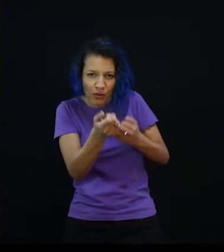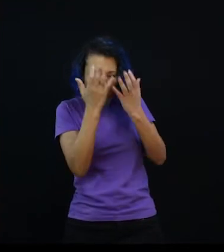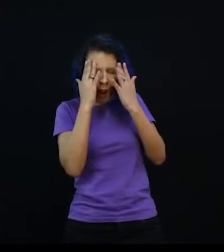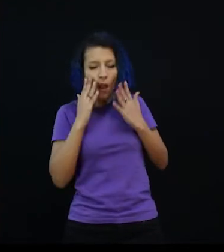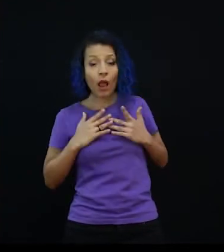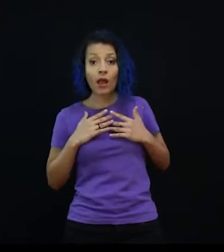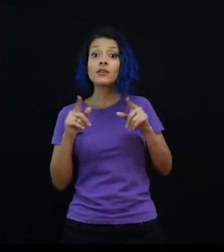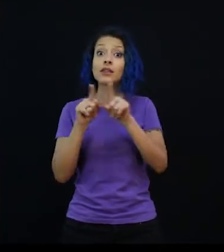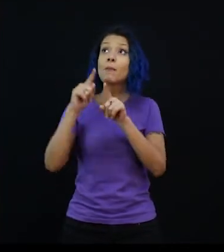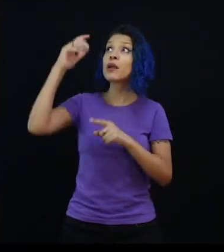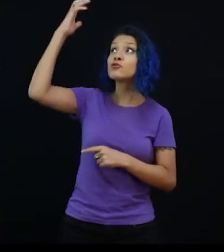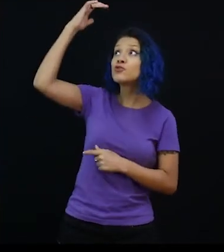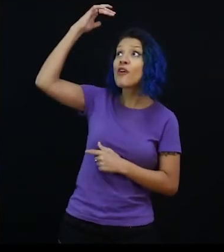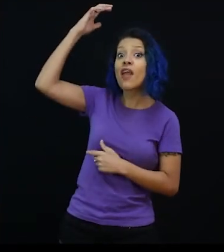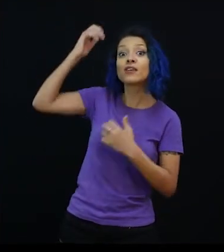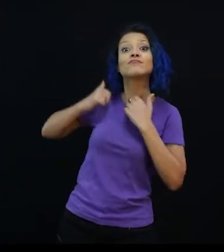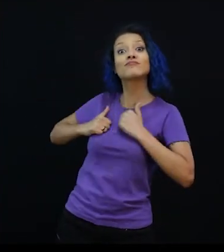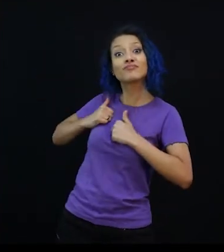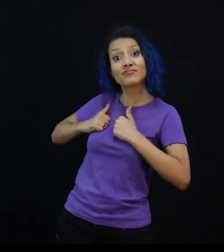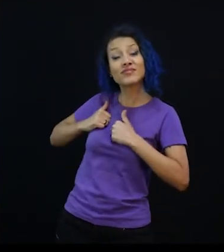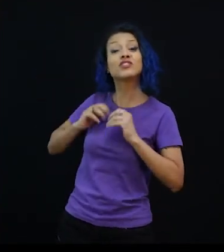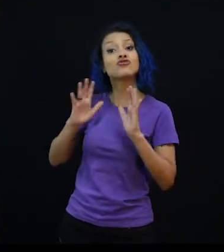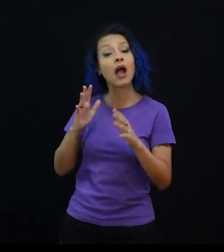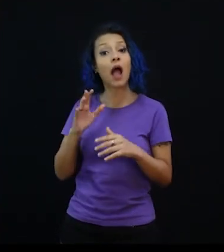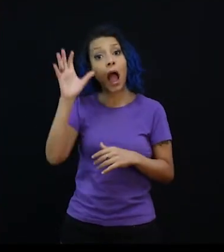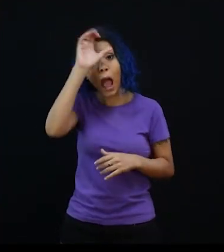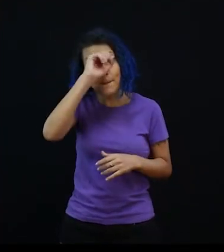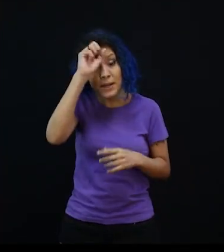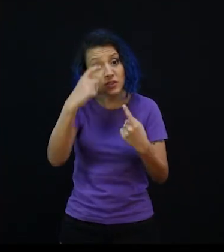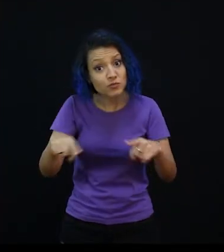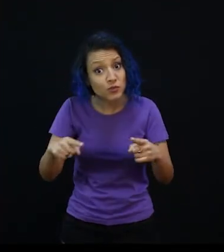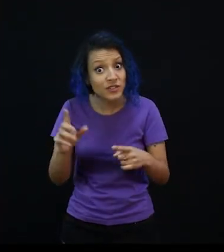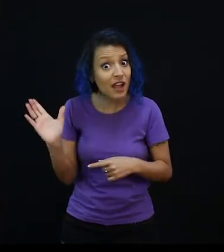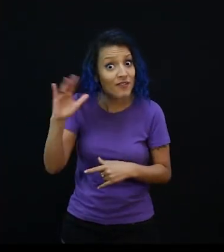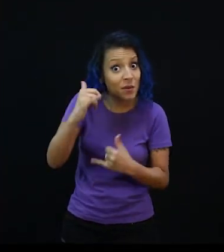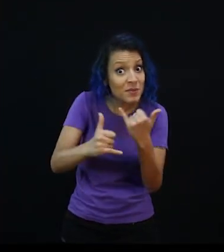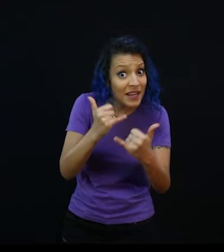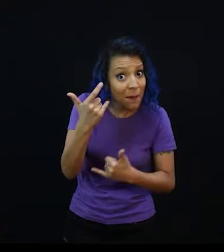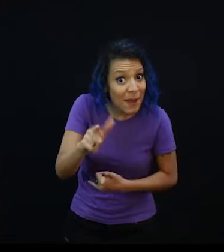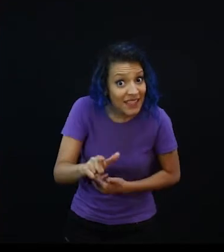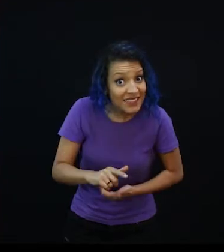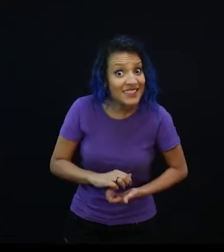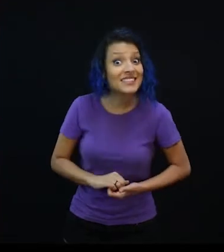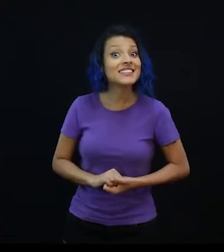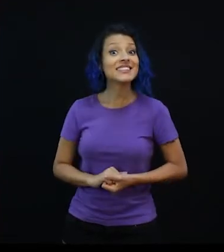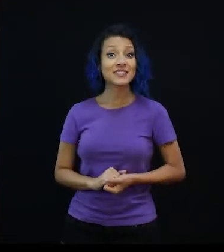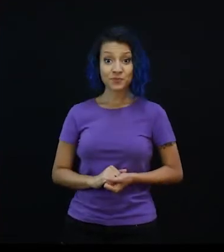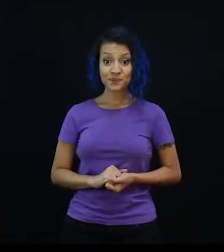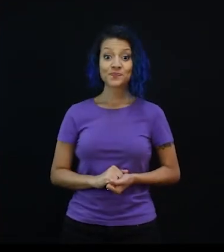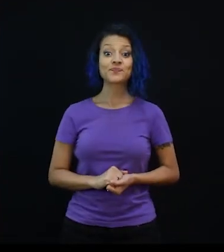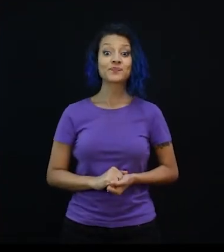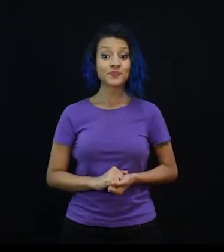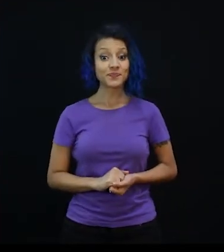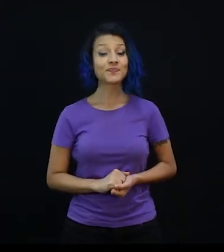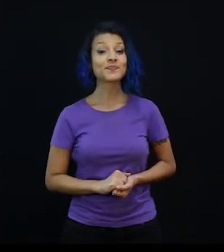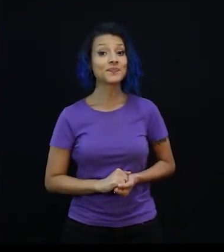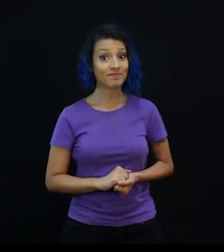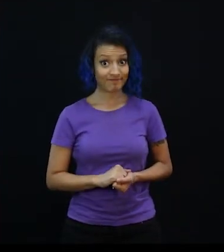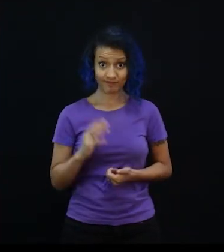É muito legal. Então, aprende a música e simbora brincar. Vamos tocar mais um pouquinho.